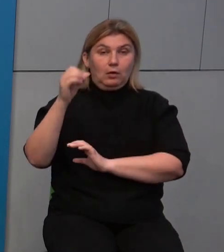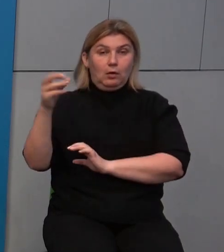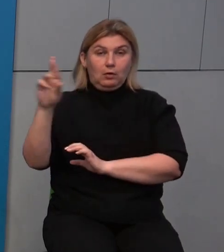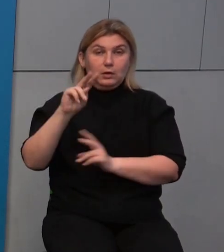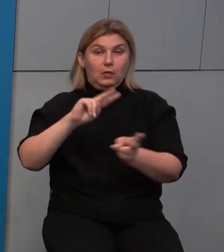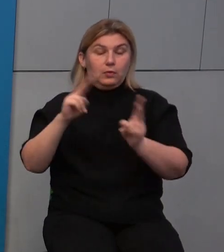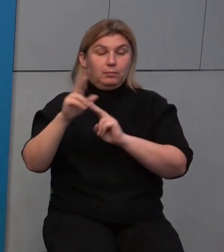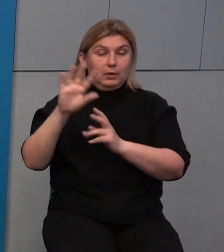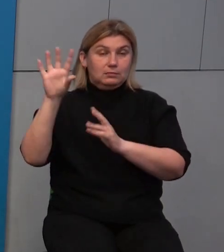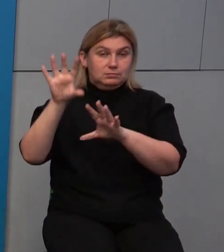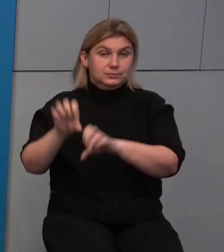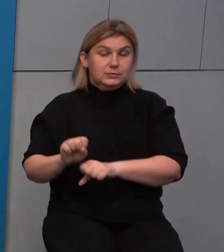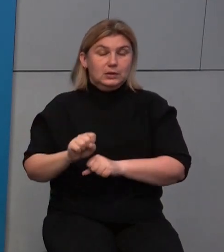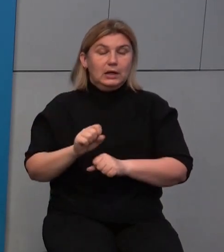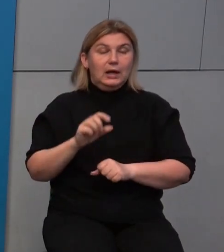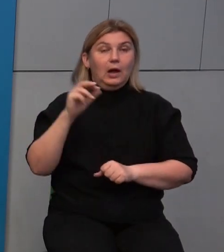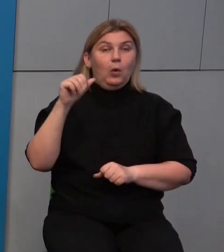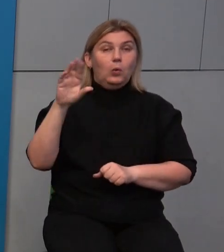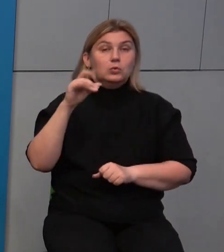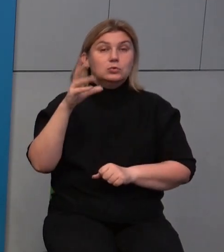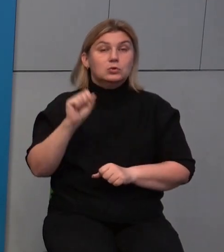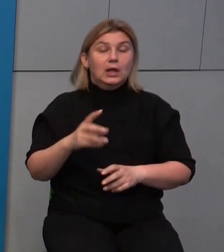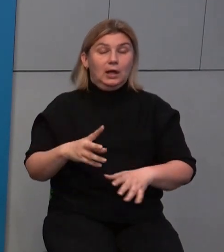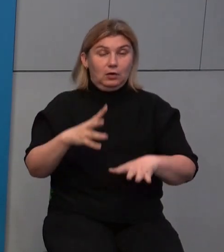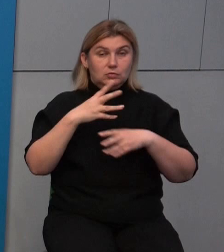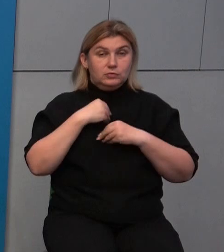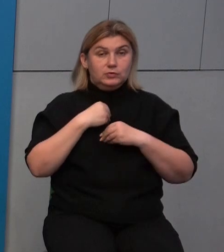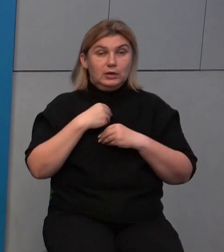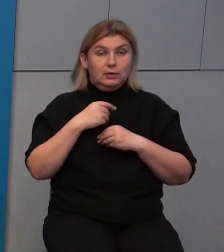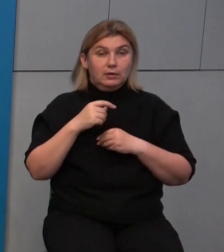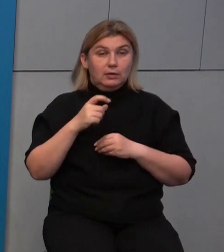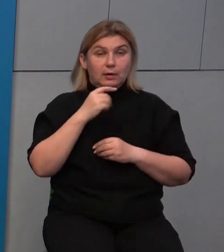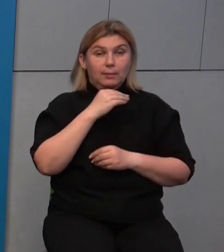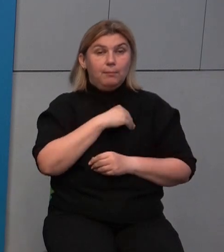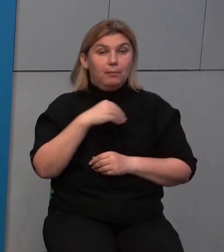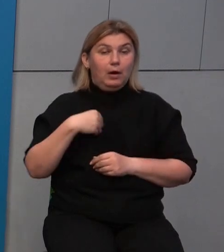A Ursula Le Guin przez kilka lat dostawała wyciąg z polskiego konta,